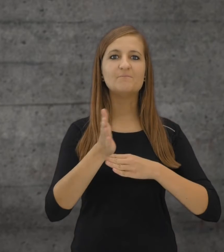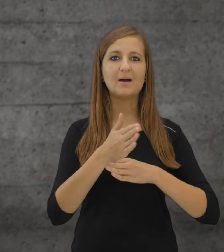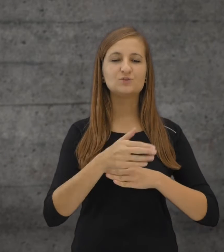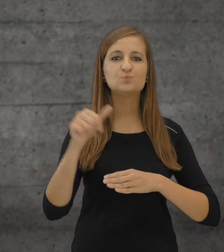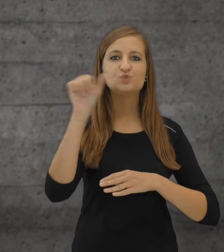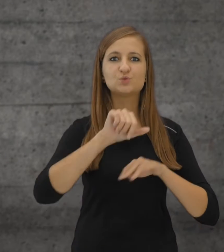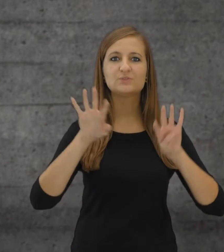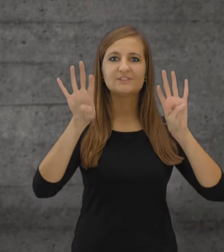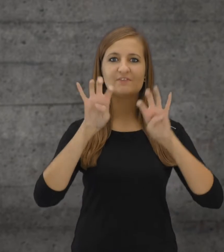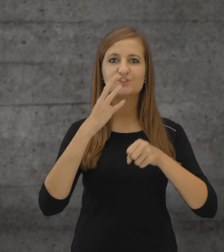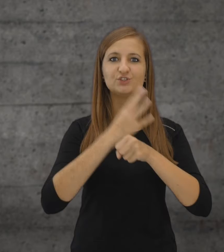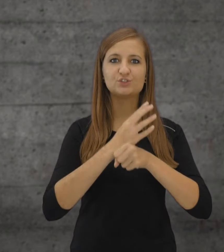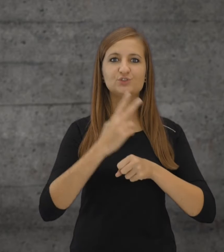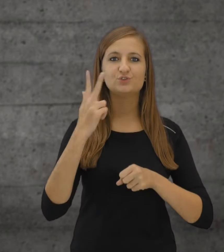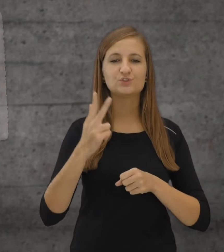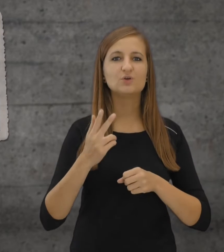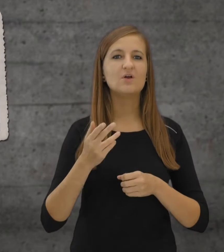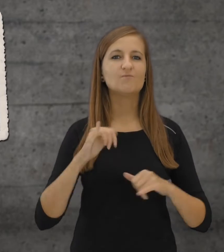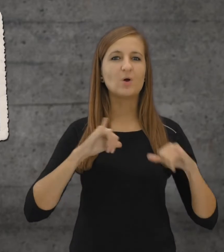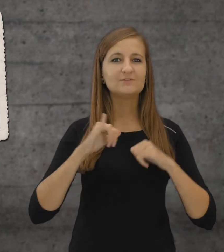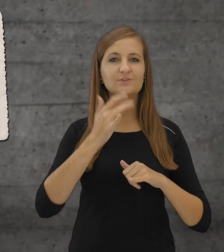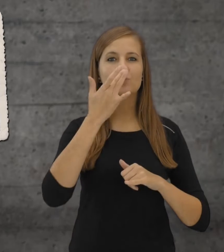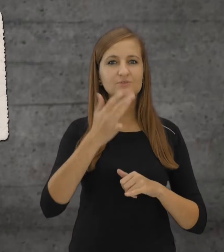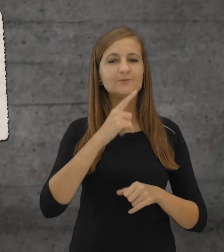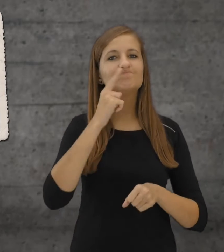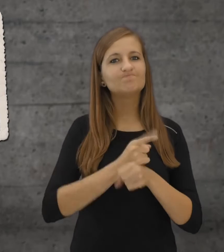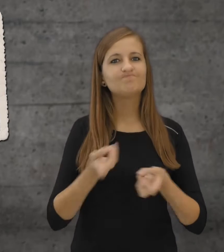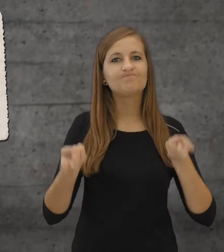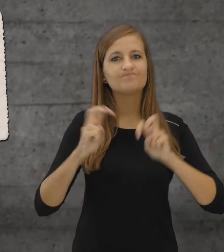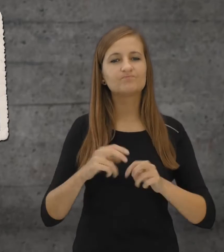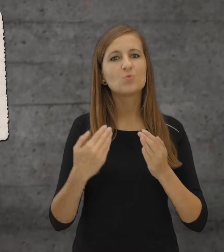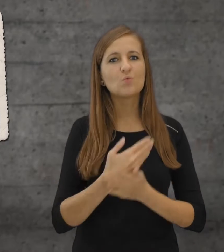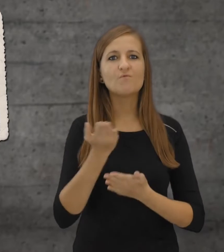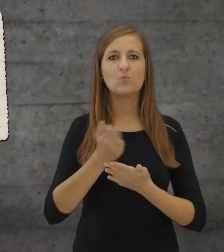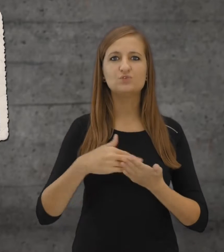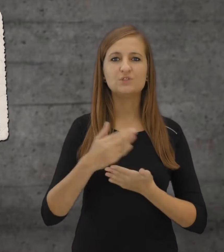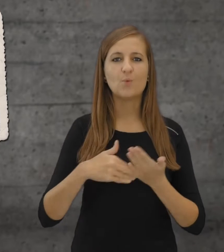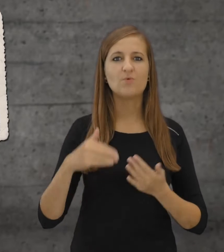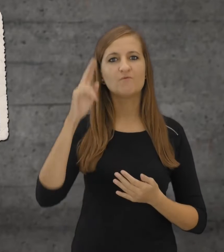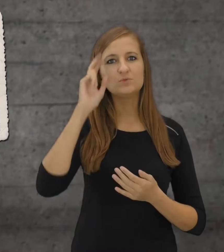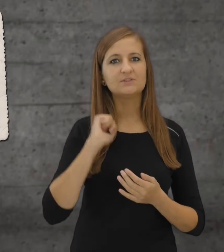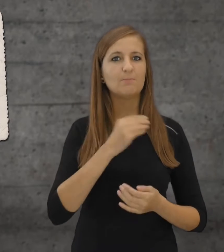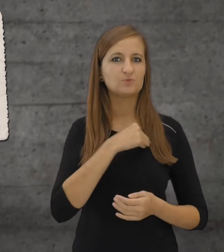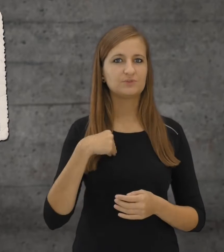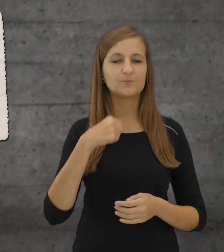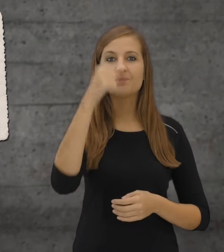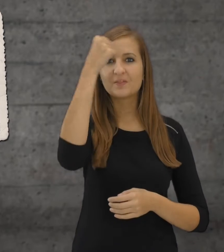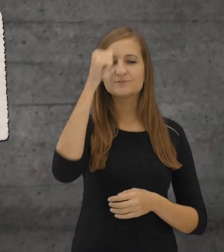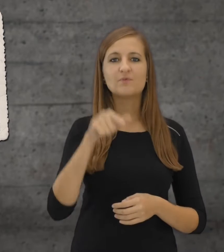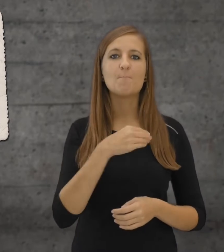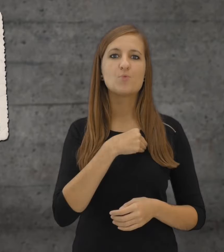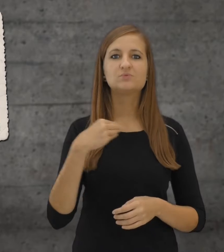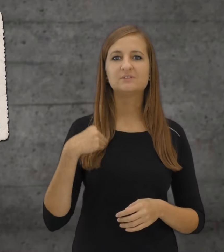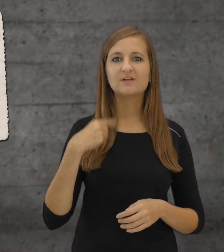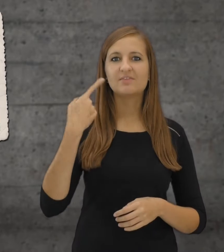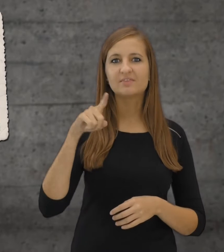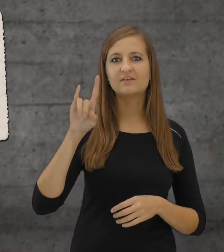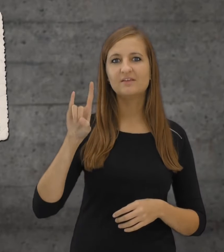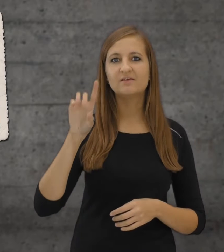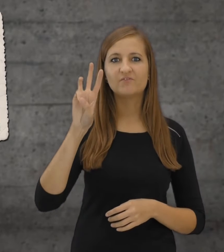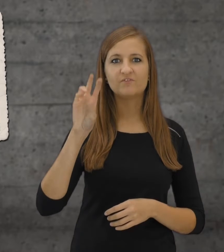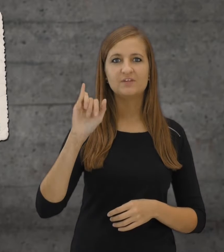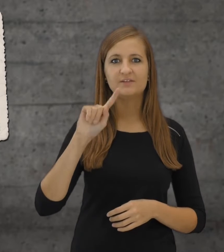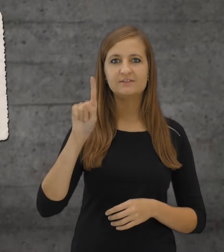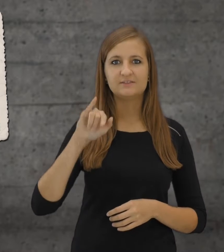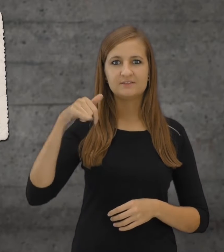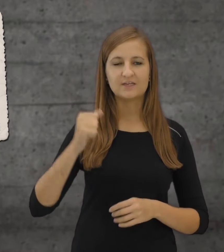W marcu 1943 władze radzieckie podjęły decyzję o utworzeniu Polskiej Dywizji,